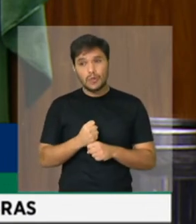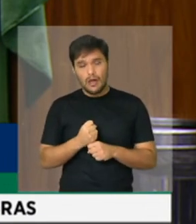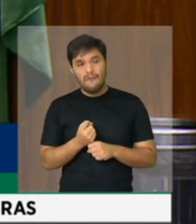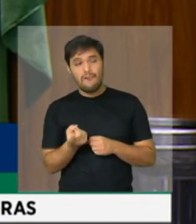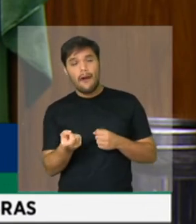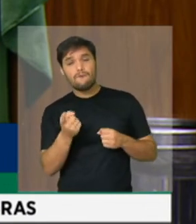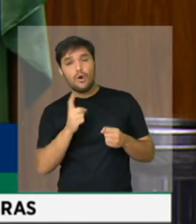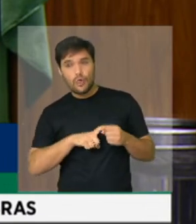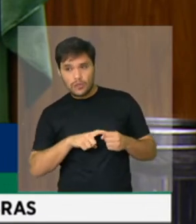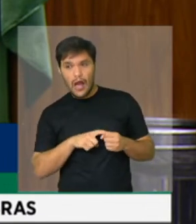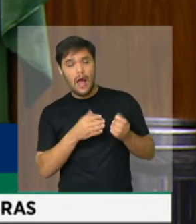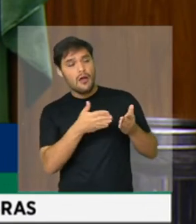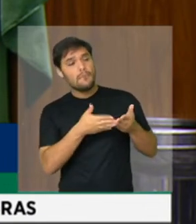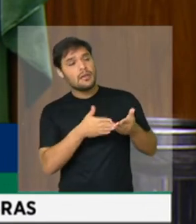HÁ POUCO MAIS DE UM ANO VAI VOLTAR A PEDIR A VOCÊ O SEU